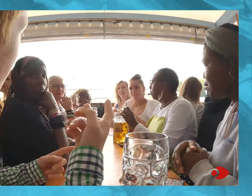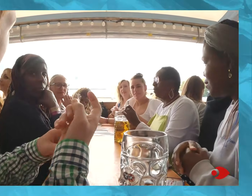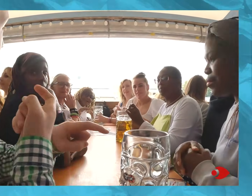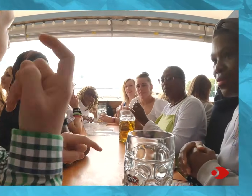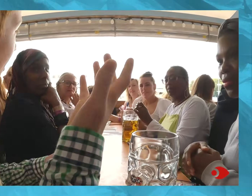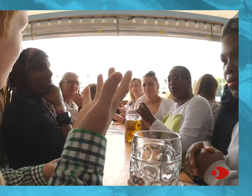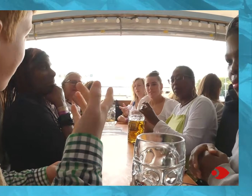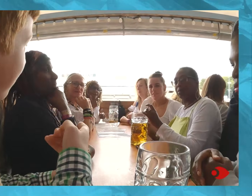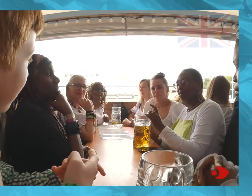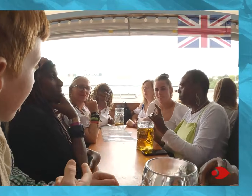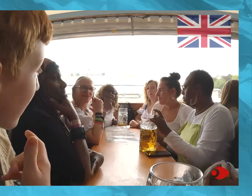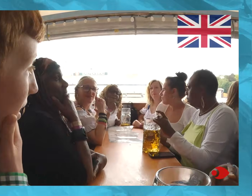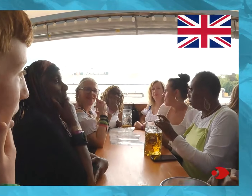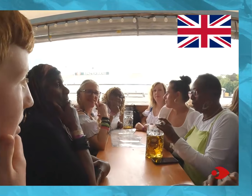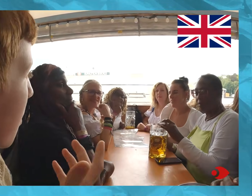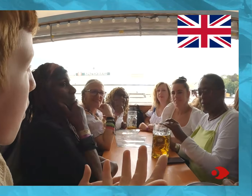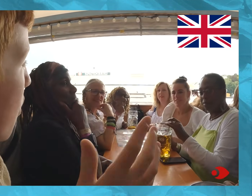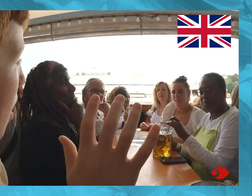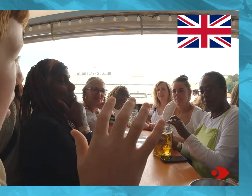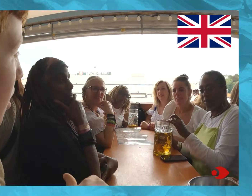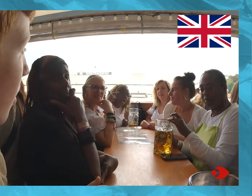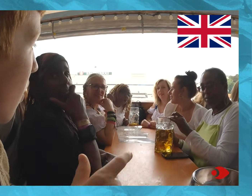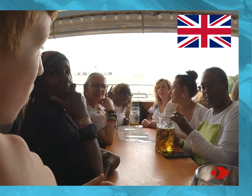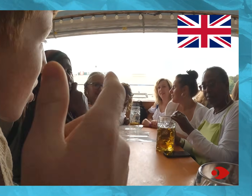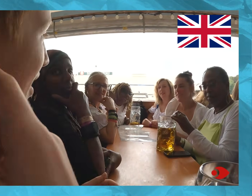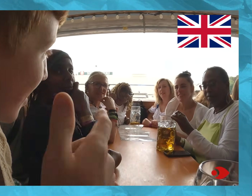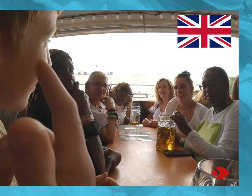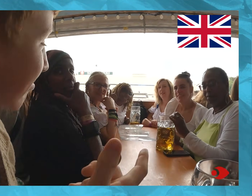Where are you from? - England. And where exactly? - London.